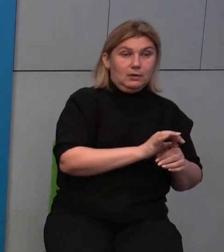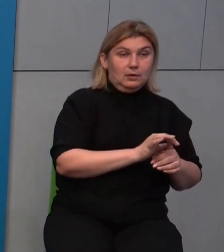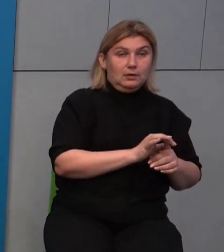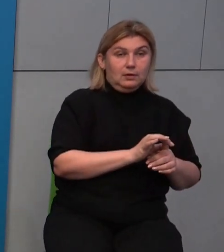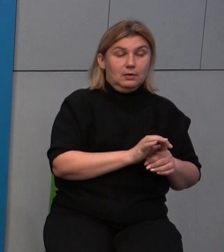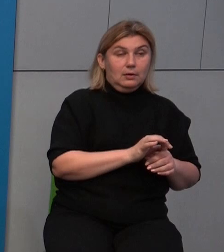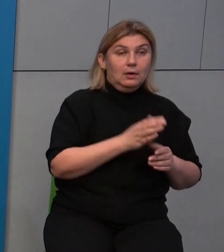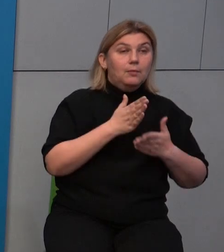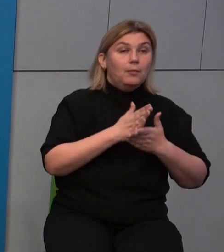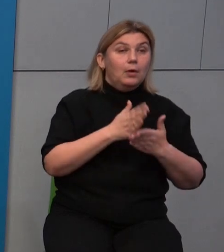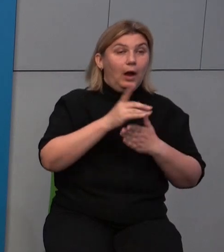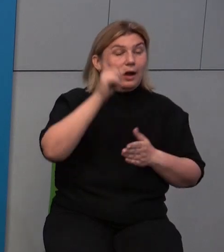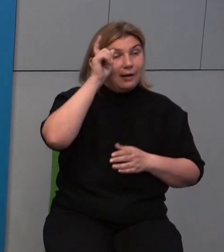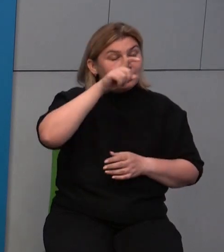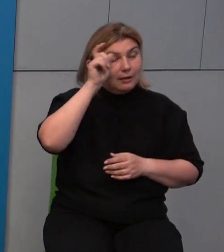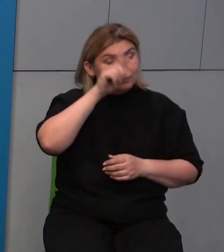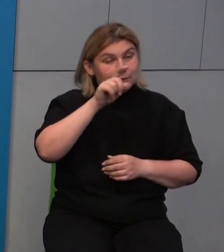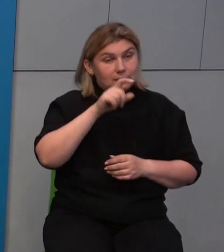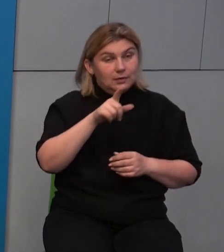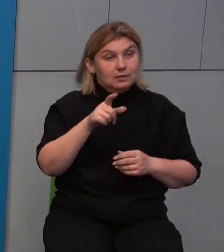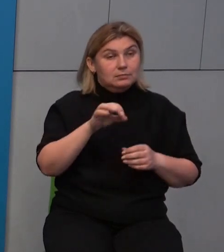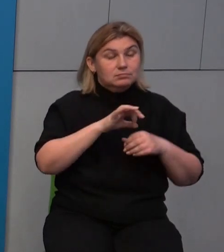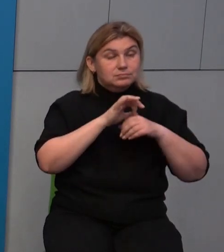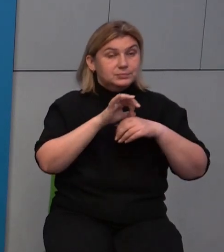pomagali Niemcom prowadzić ich do "Brygidek".